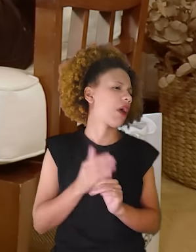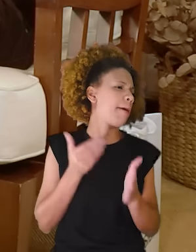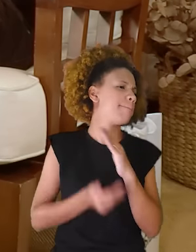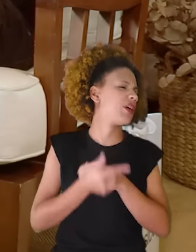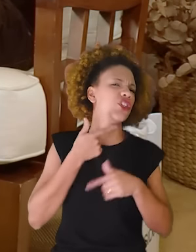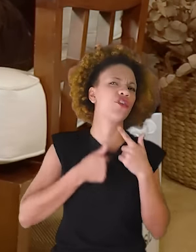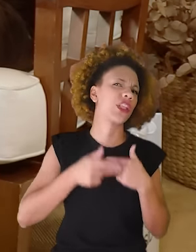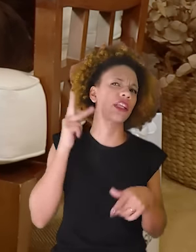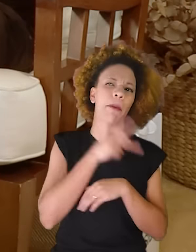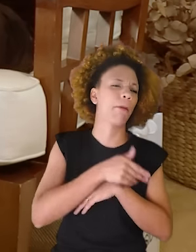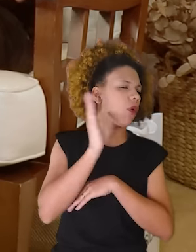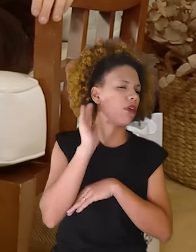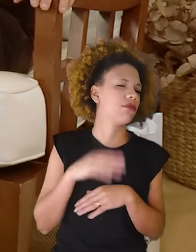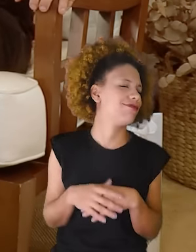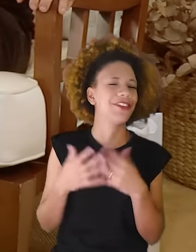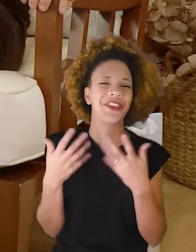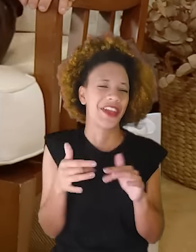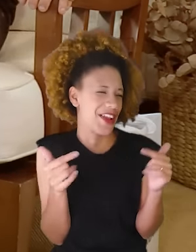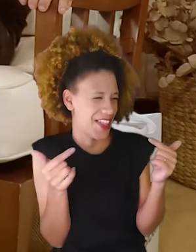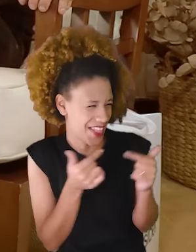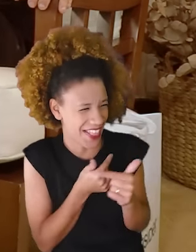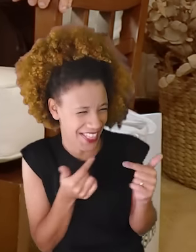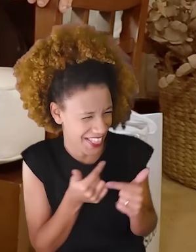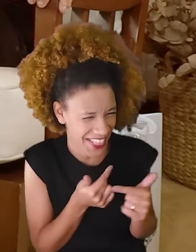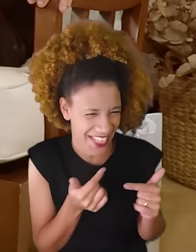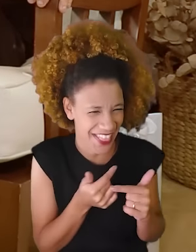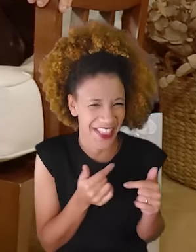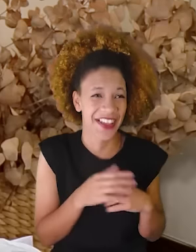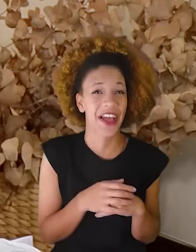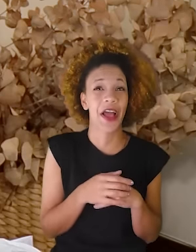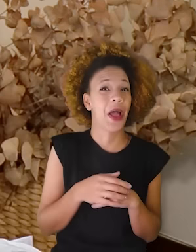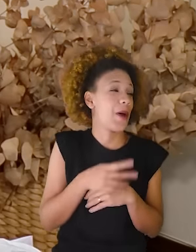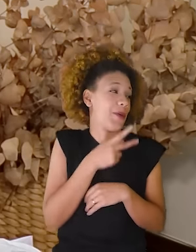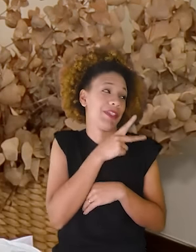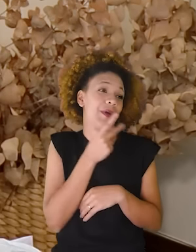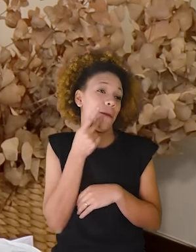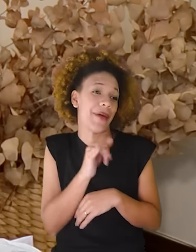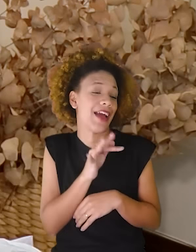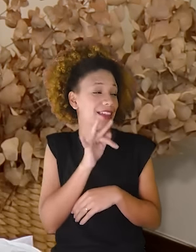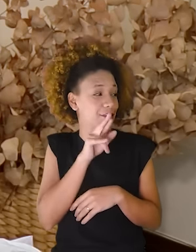[ __ ] também chamar não vou não tinha sido [ __ ] P tem t e teu pai na farofa é s do [ __ ] velho